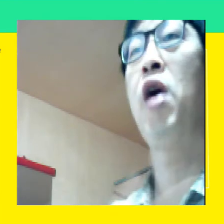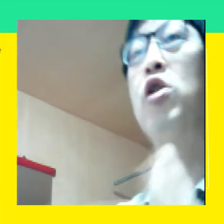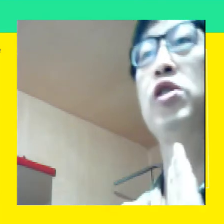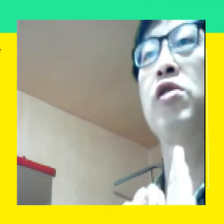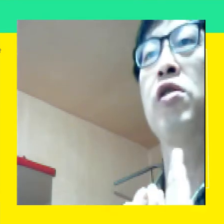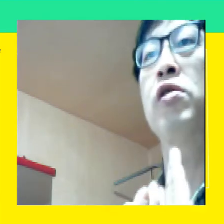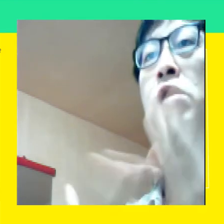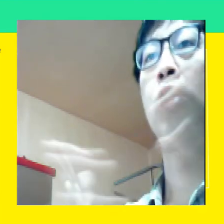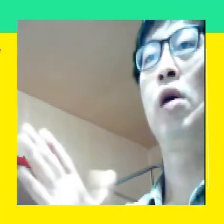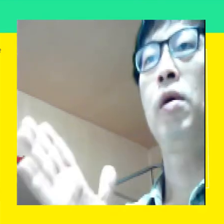'헤어지다'는...